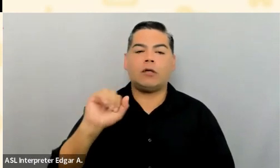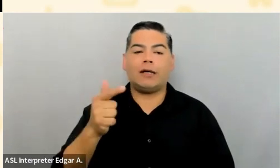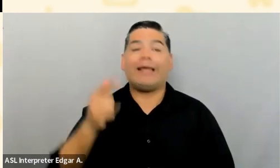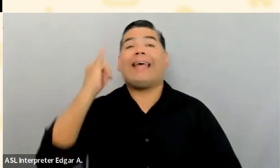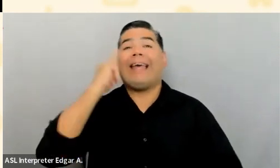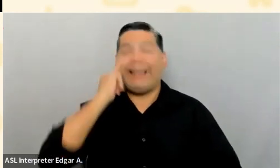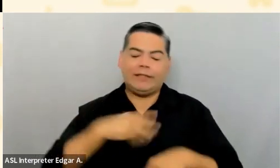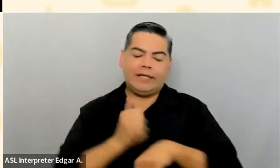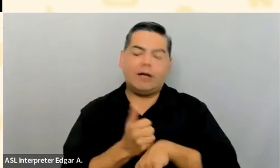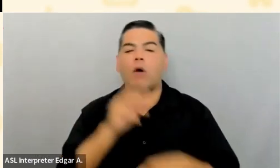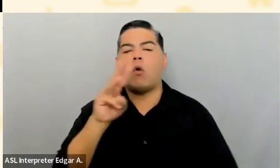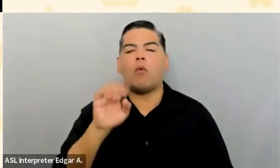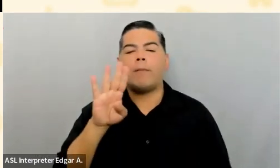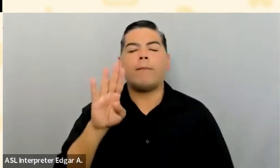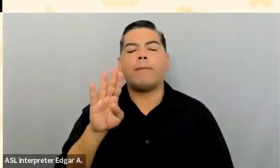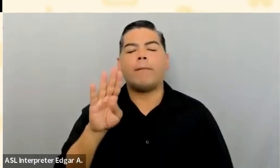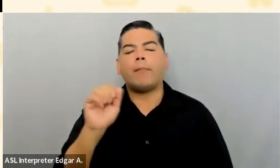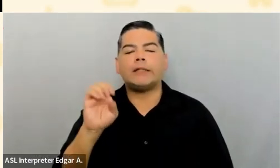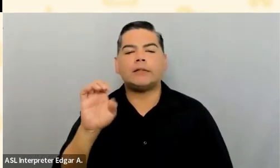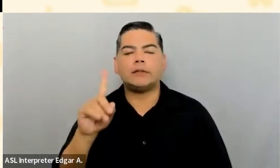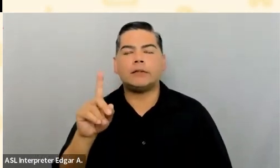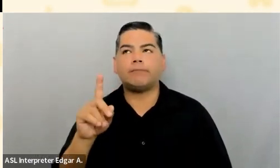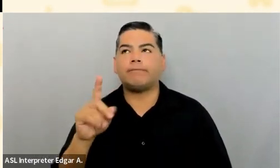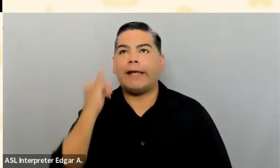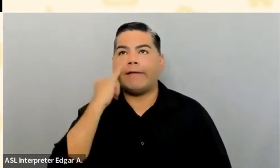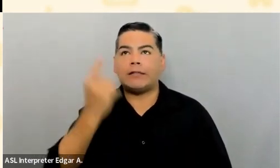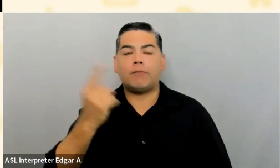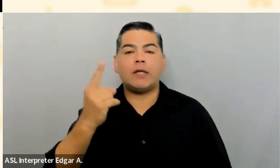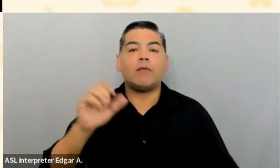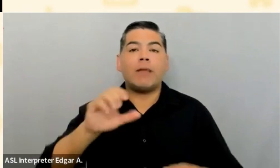Si tienes algo que es una aplicación que no necesita